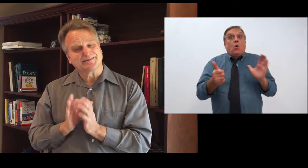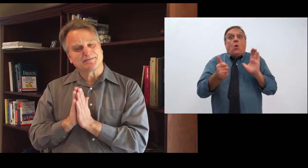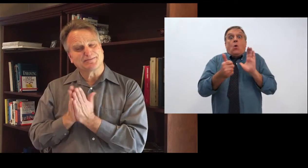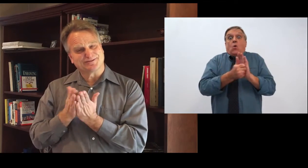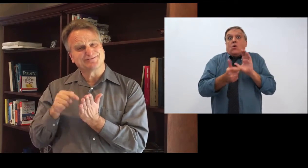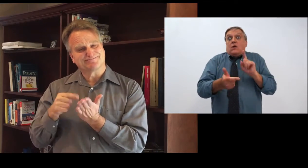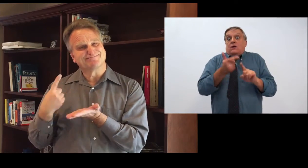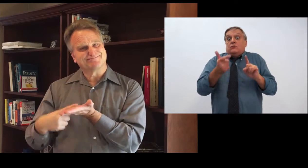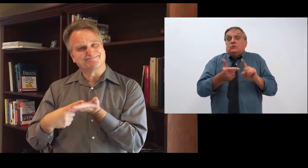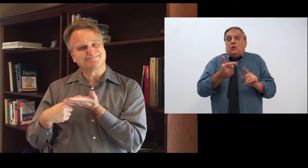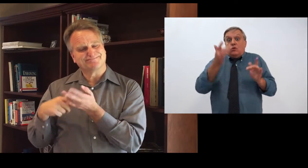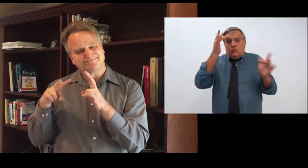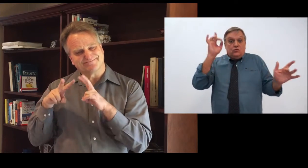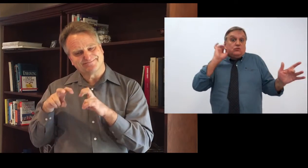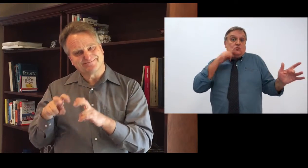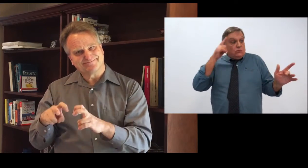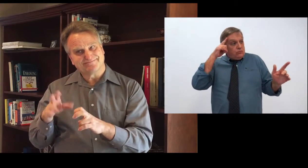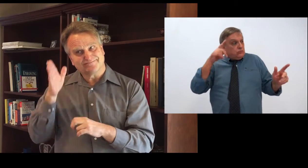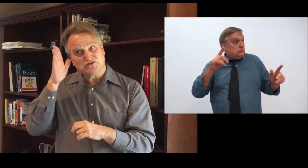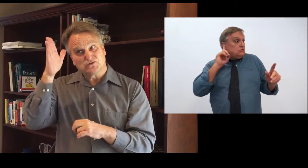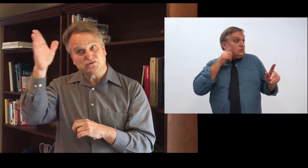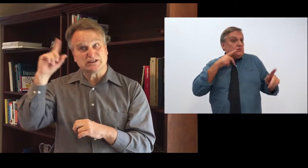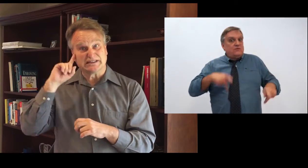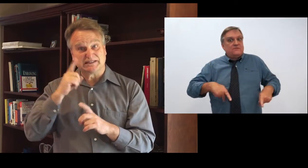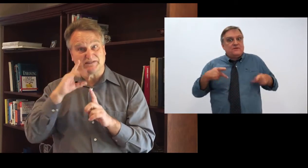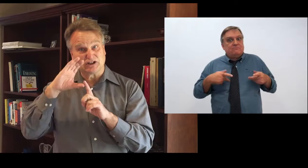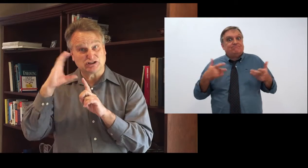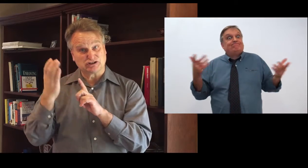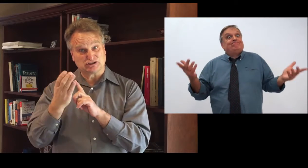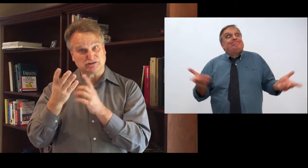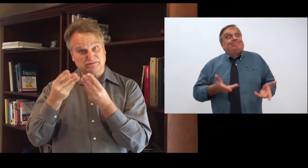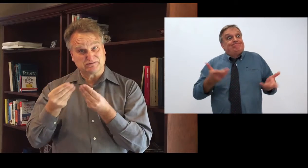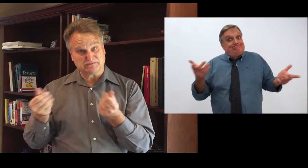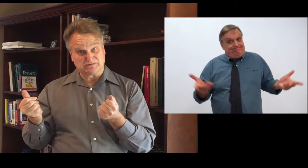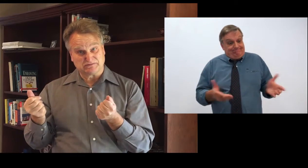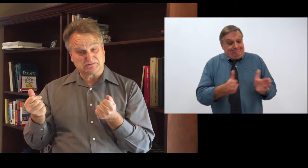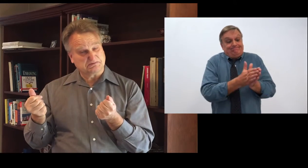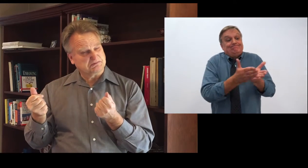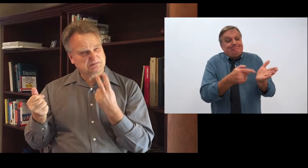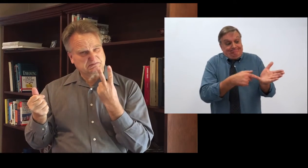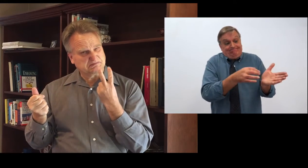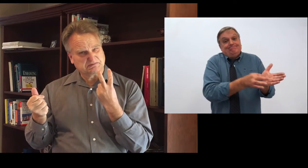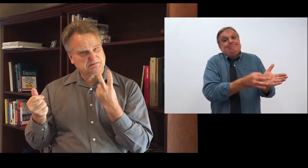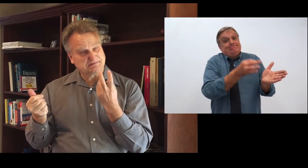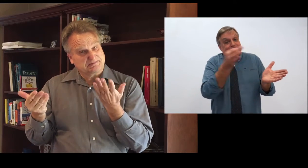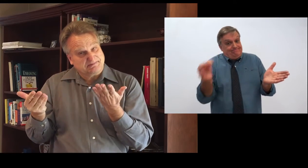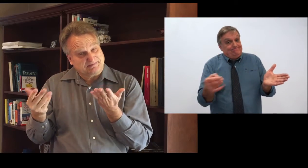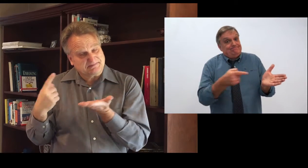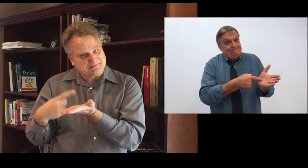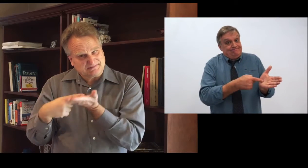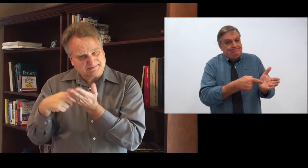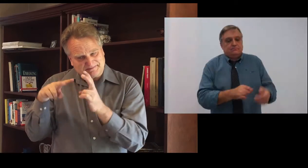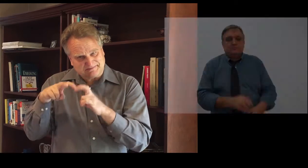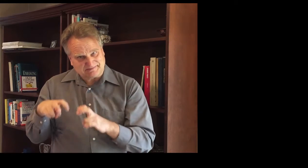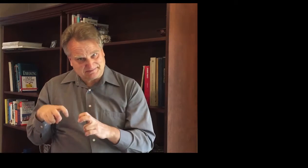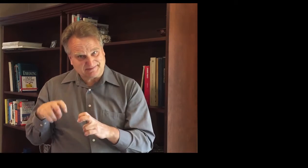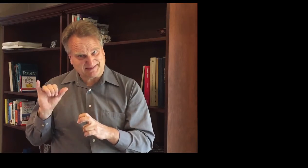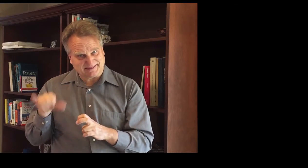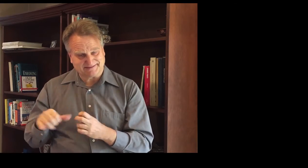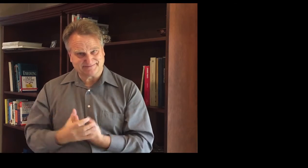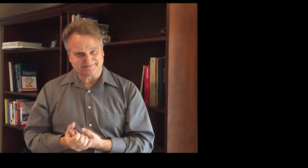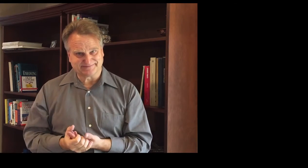se pose, et elle est soulevée dans cet ouvrage.